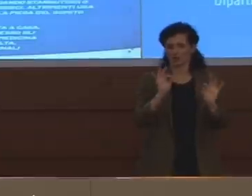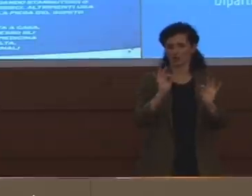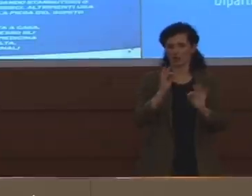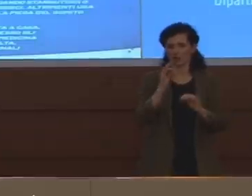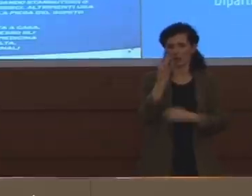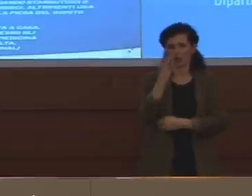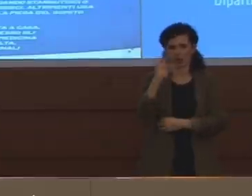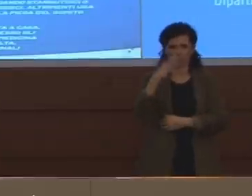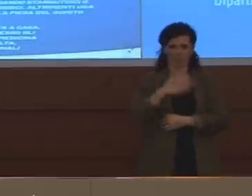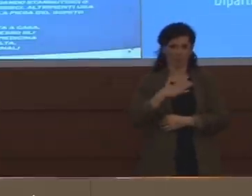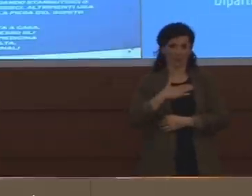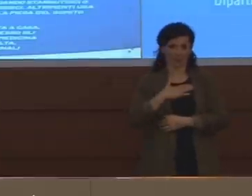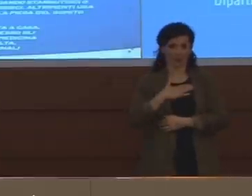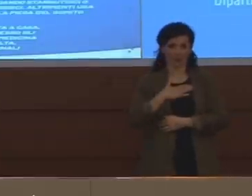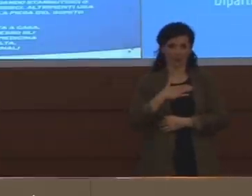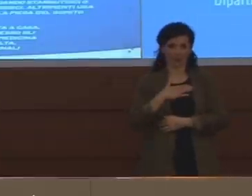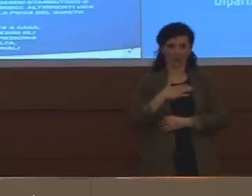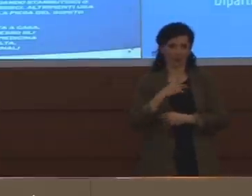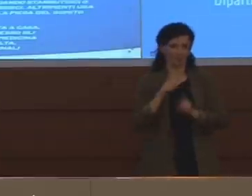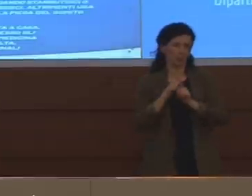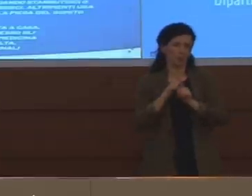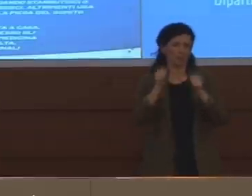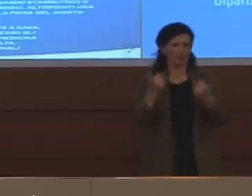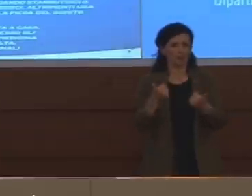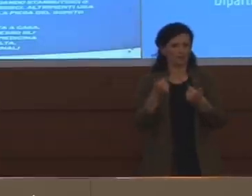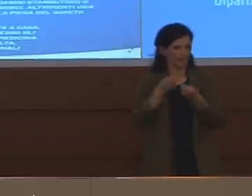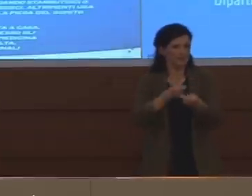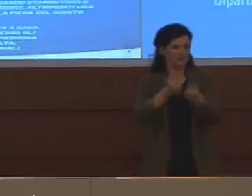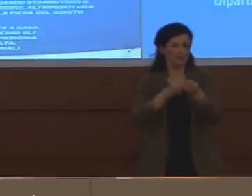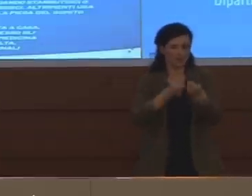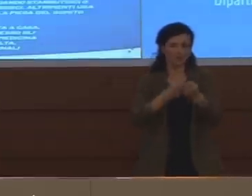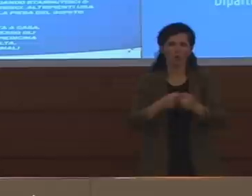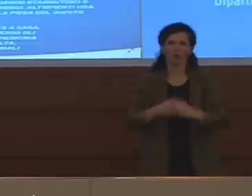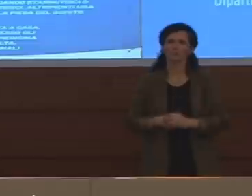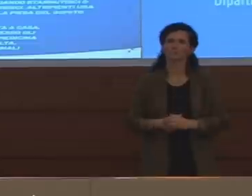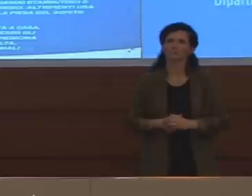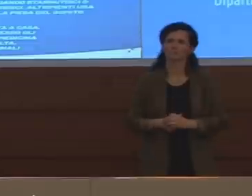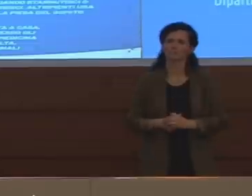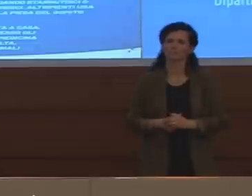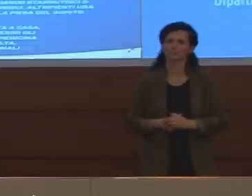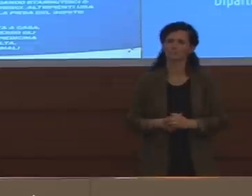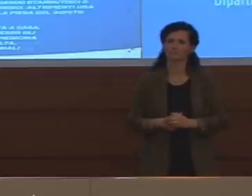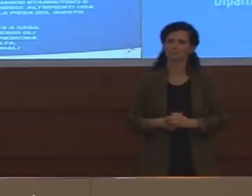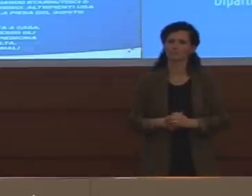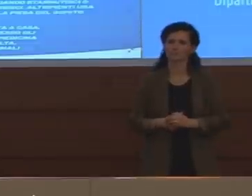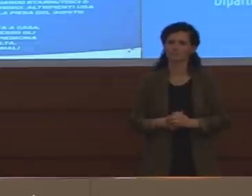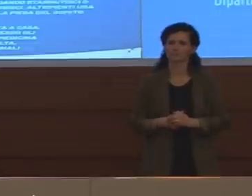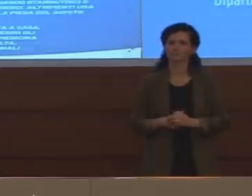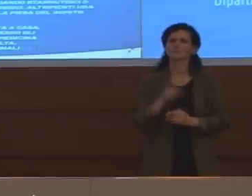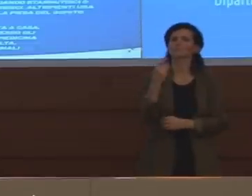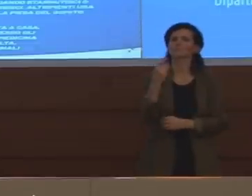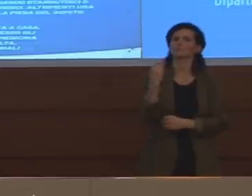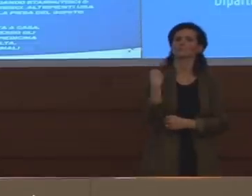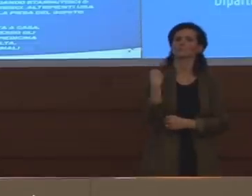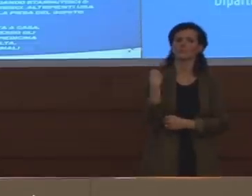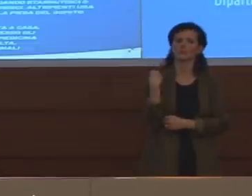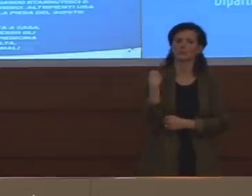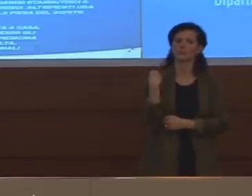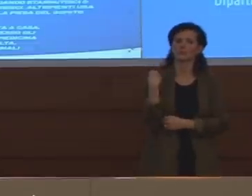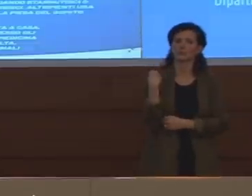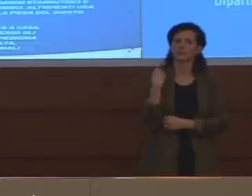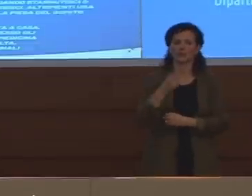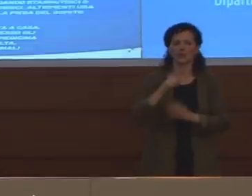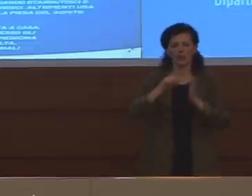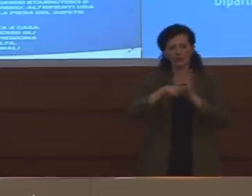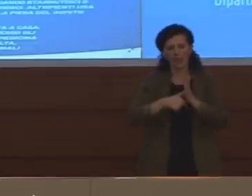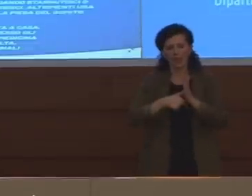stimolanti da farsi. Partiamo con il primo aspetto. Lei dice la durata della quarantena.